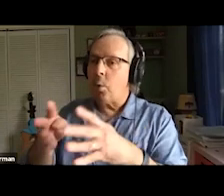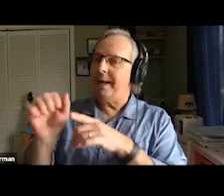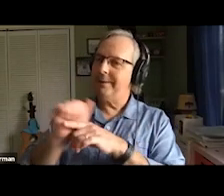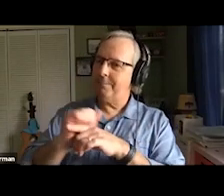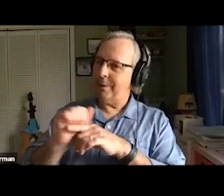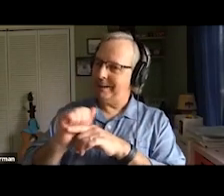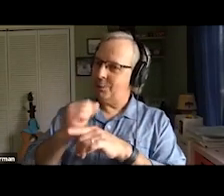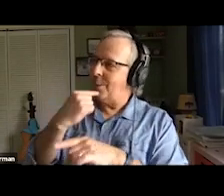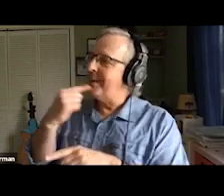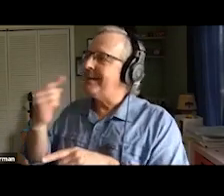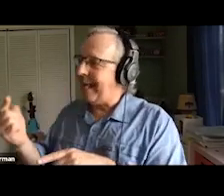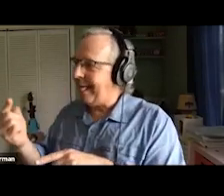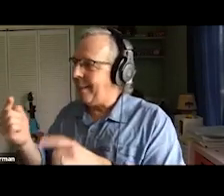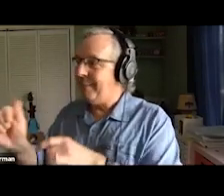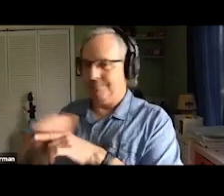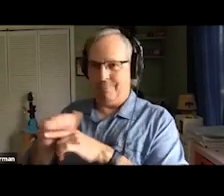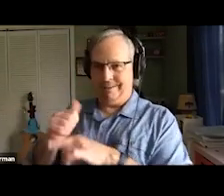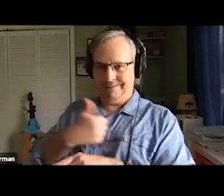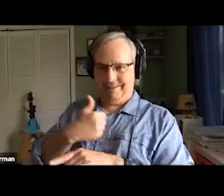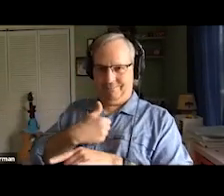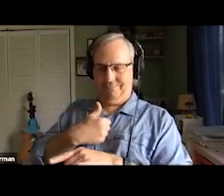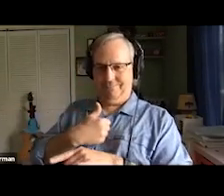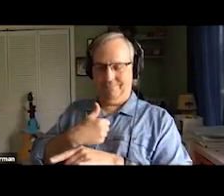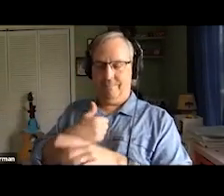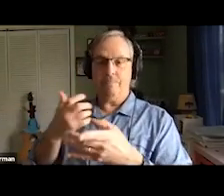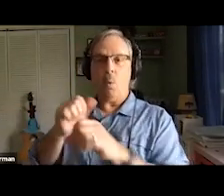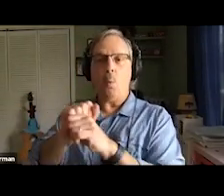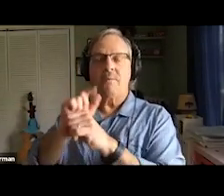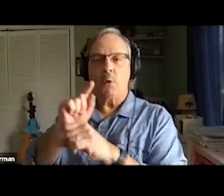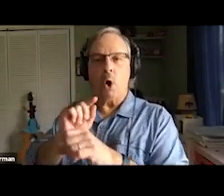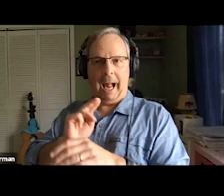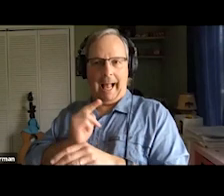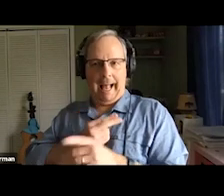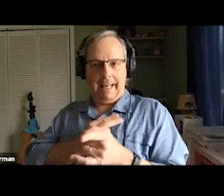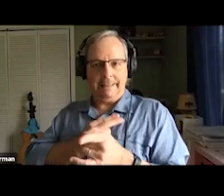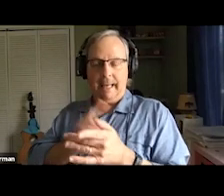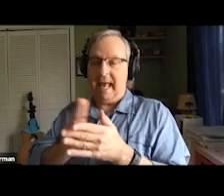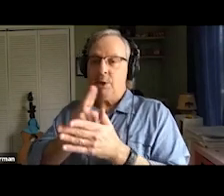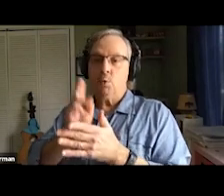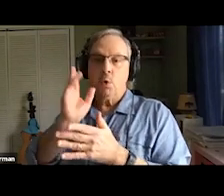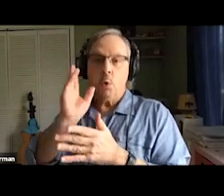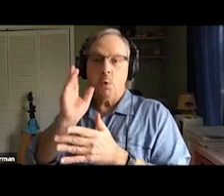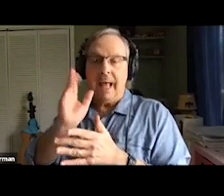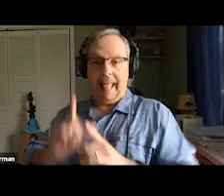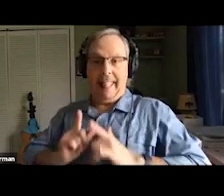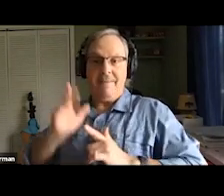y descubrir qué funciona para nosotros y usar esos ejemplos, esa experiencia de vida, para compartirla con nuestros clientes.